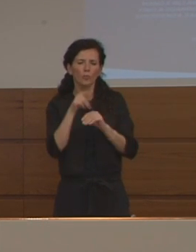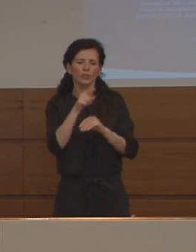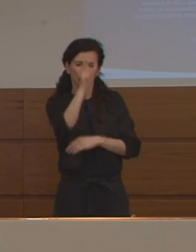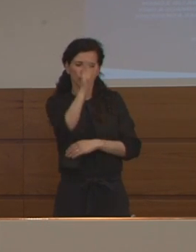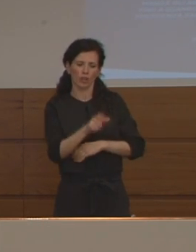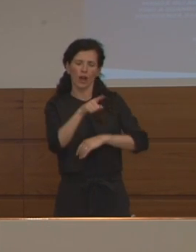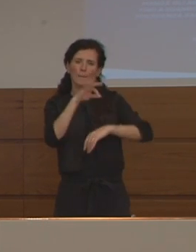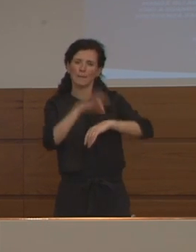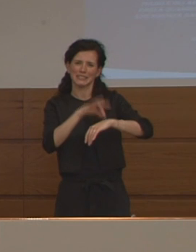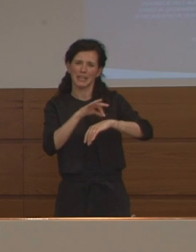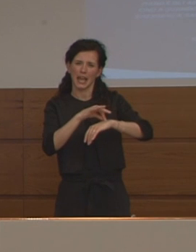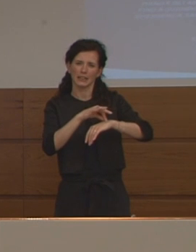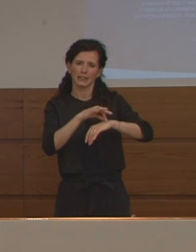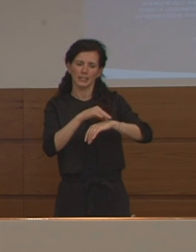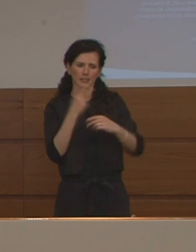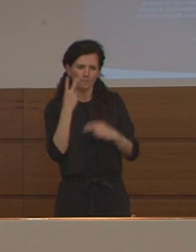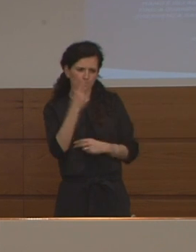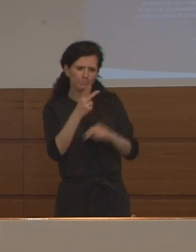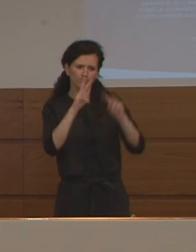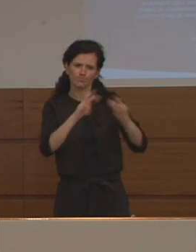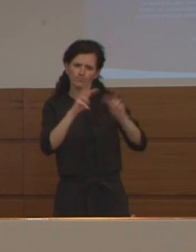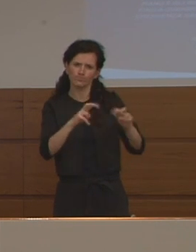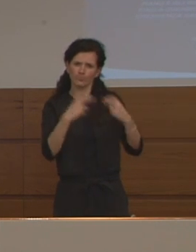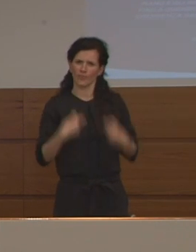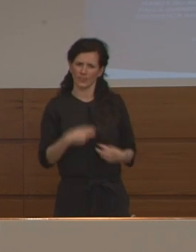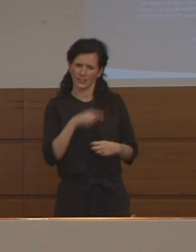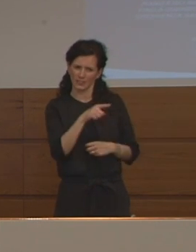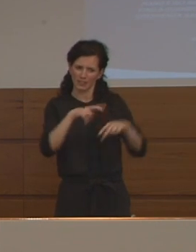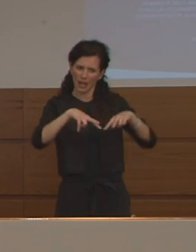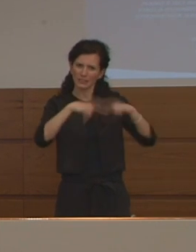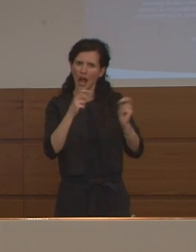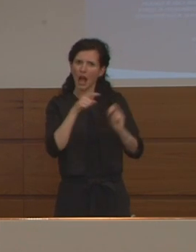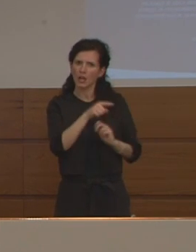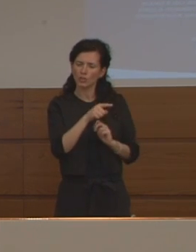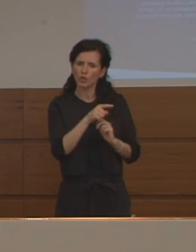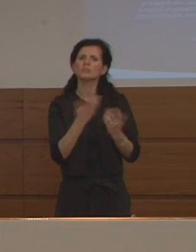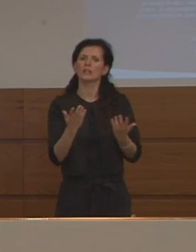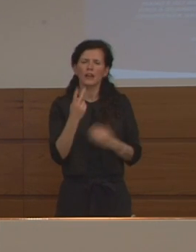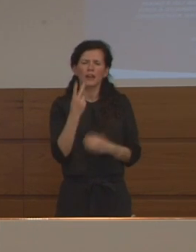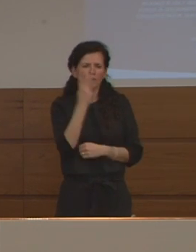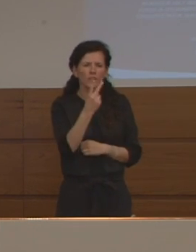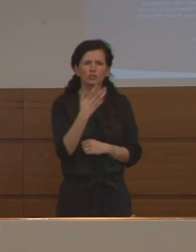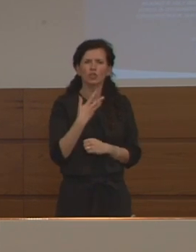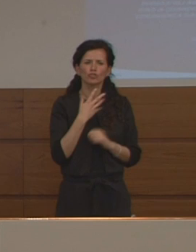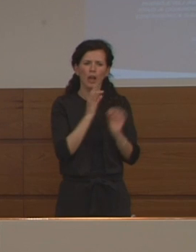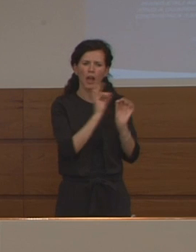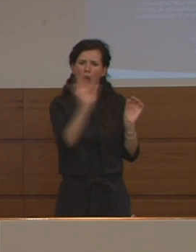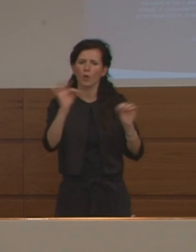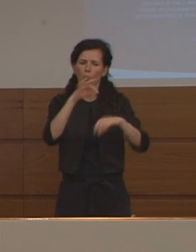E in alcuni, se non in un numero consistente di questi, si è visto che ci sono delle micro tromboembolie a livello polmonare.